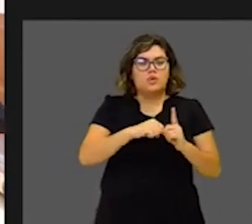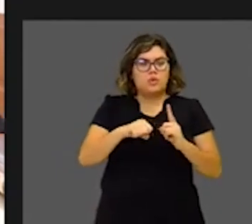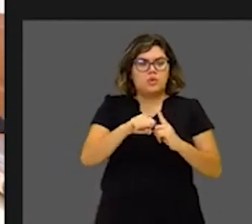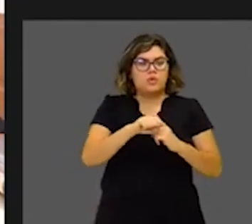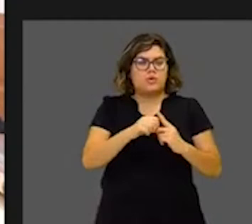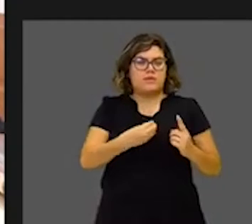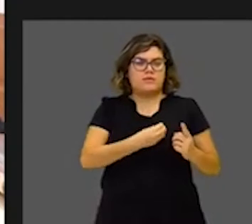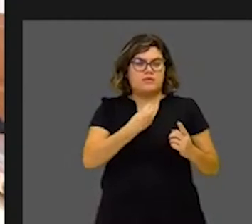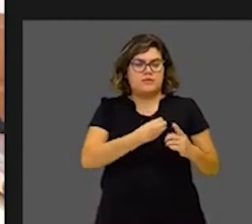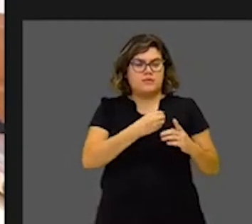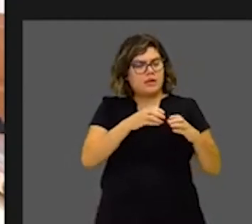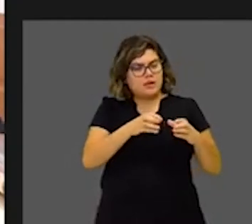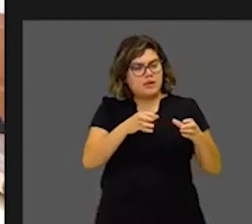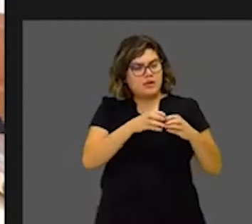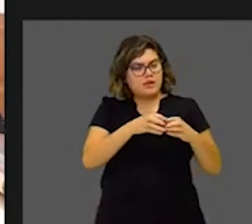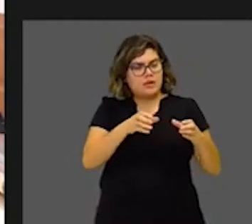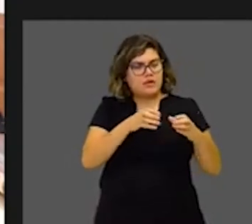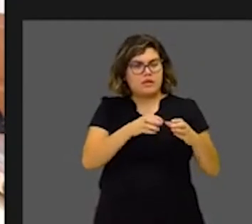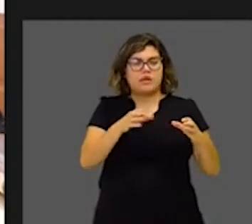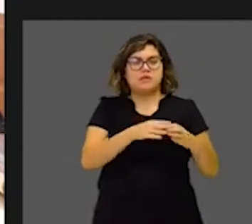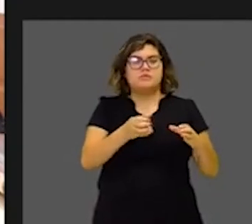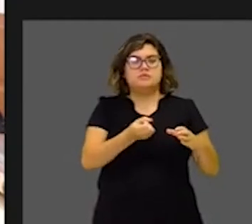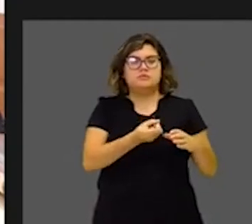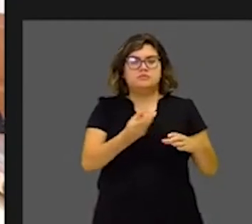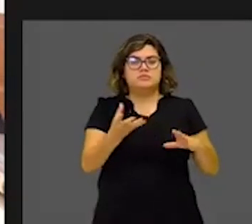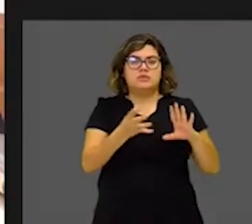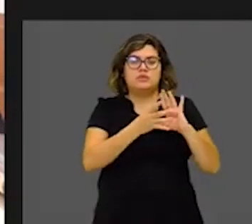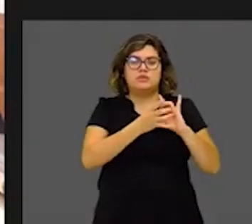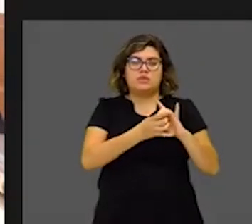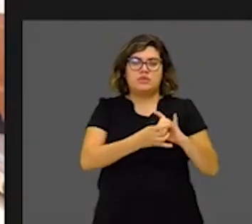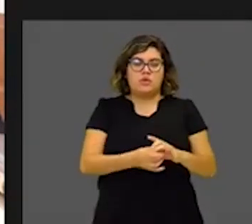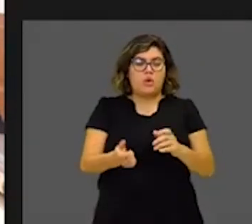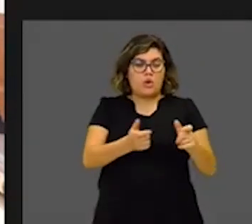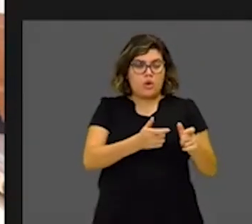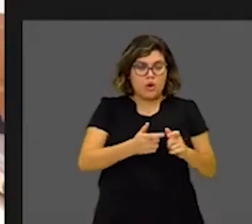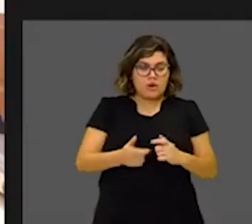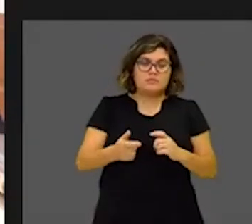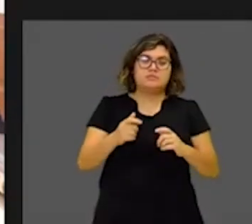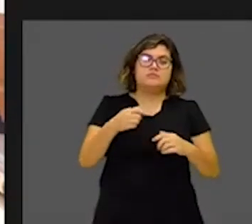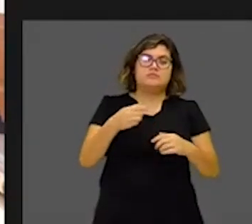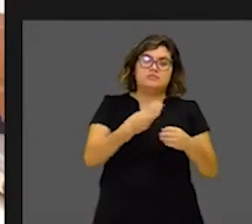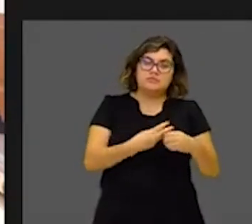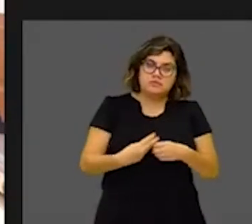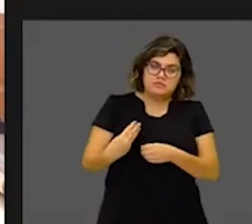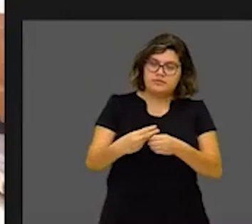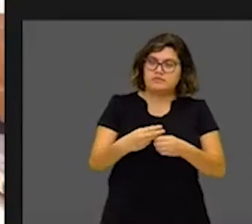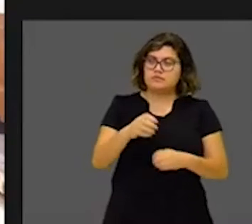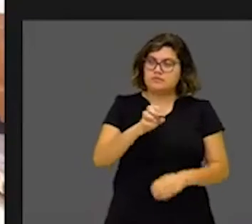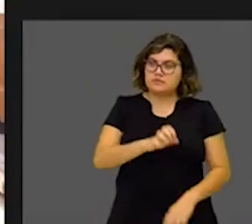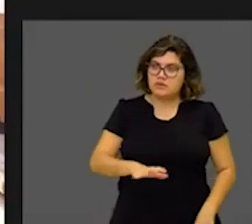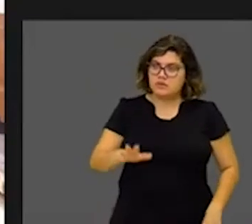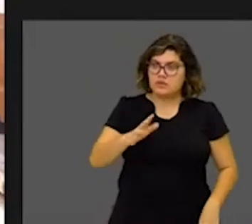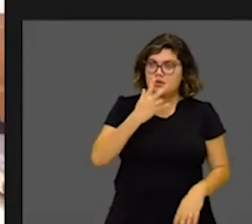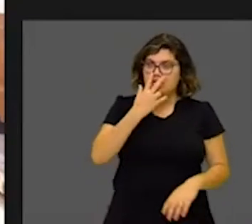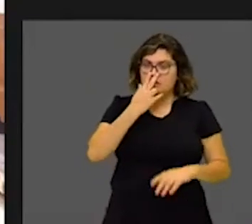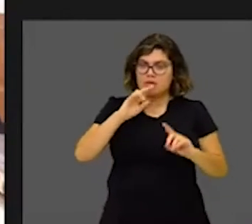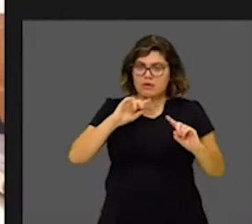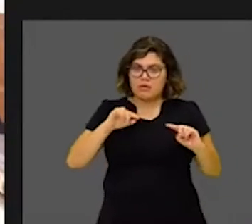conta frequência em contextos locais regionais e municipais muito relacionada à pautas identitárias